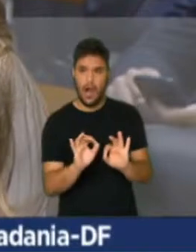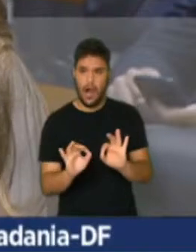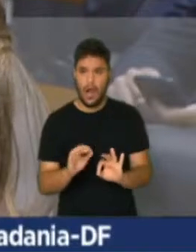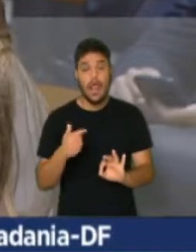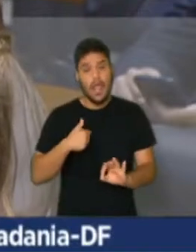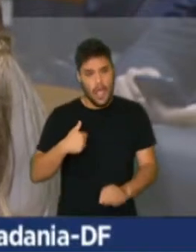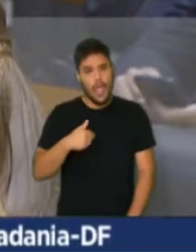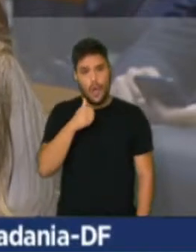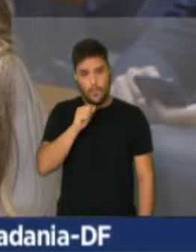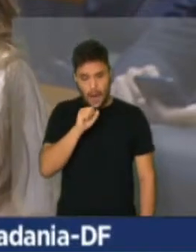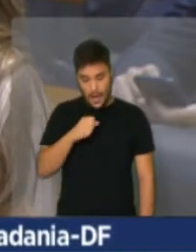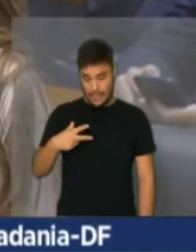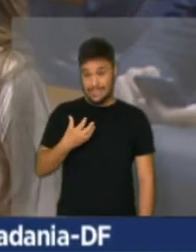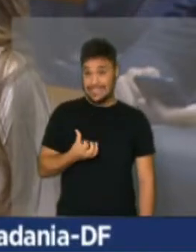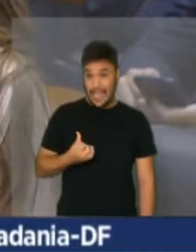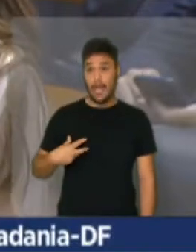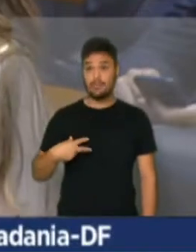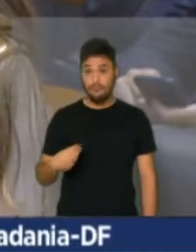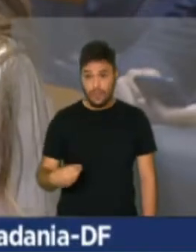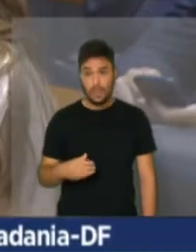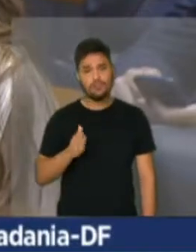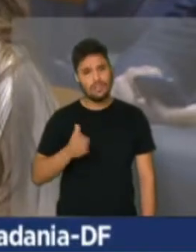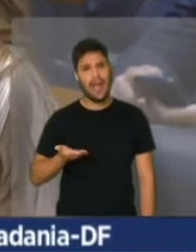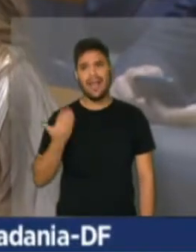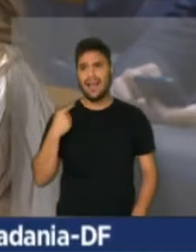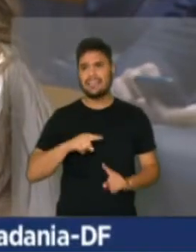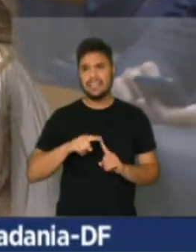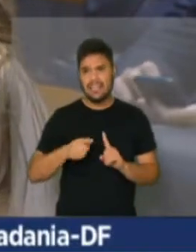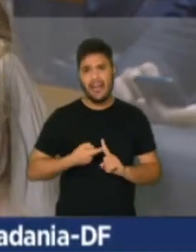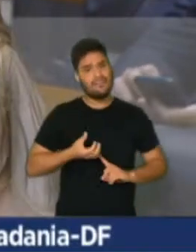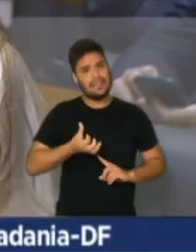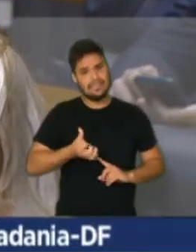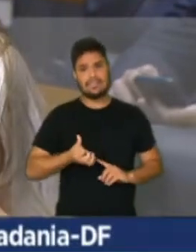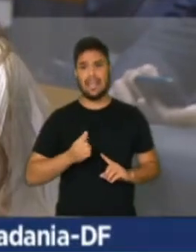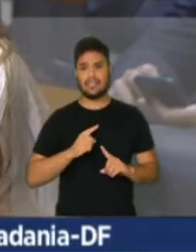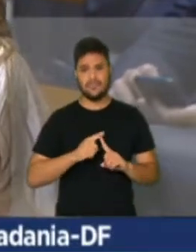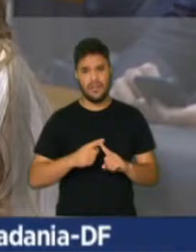GRÁVIDA, 6 VEZES, EU SEI QUE GRAVIDEZ NÃO É DOENÇA, MAS SABEMOS QUE TEMOS QUE TER CUIDADO COM AS NOSSAS GRÁ